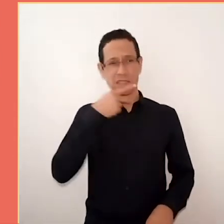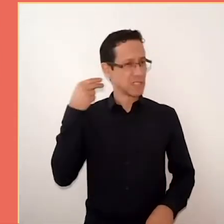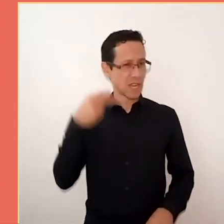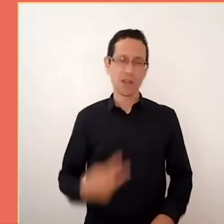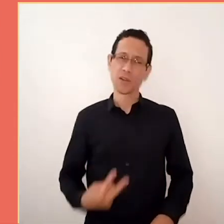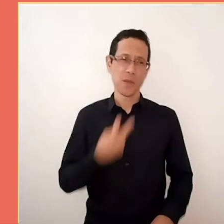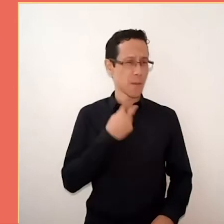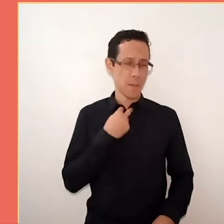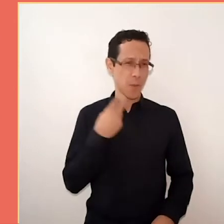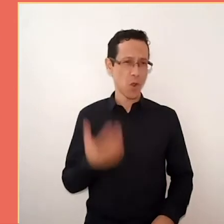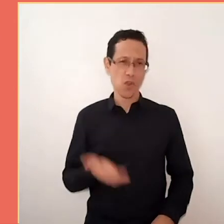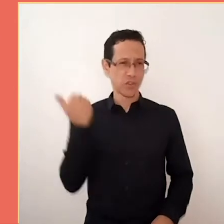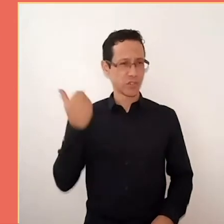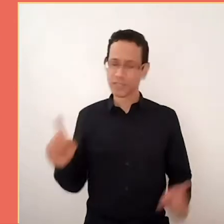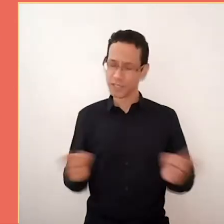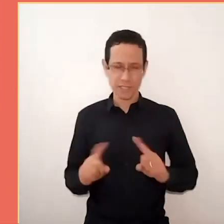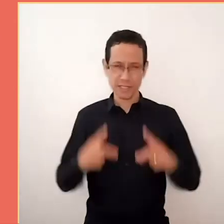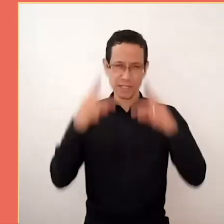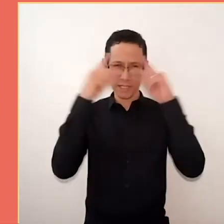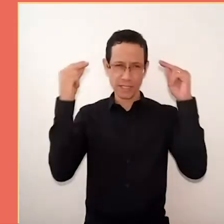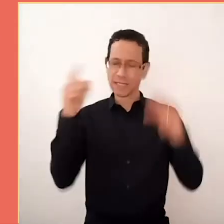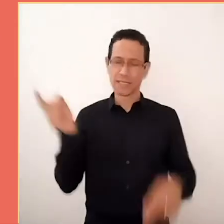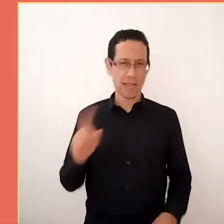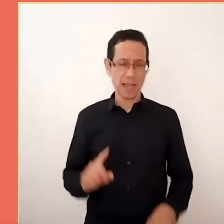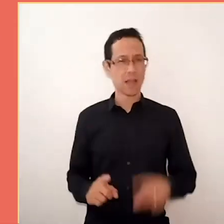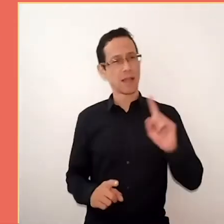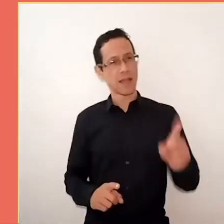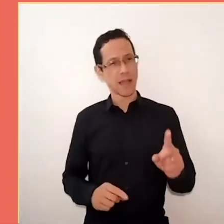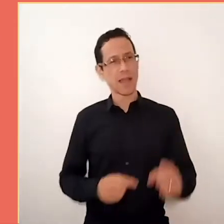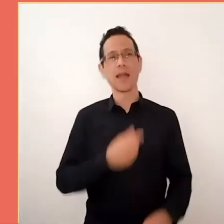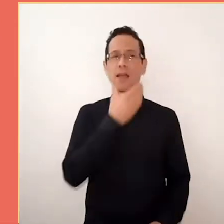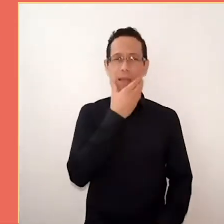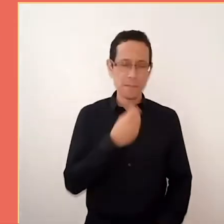porque o outro é menino". E você está nesse emaranhado de discussão